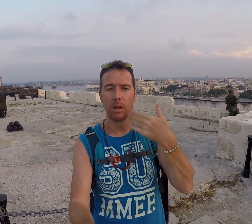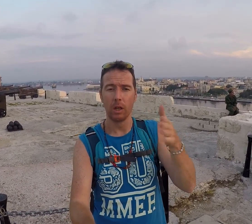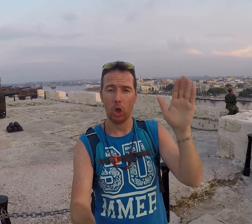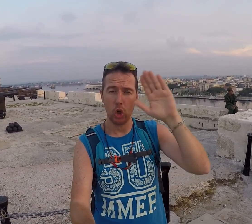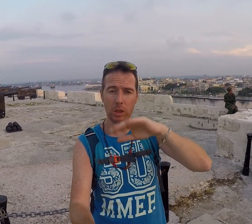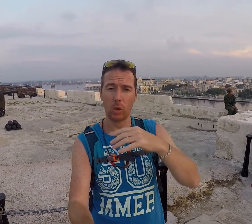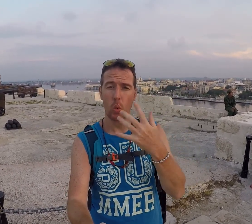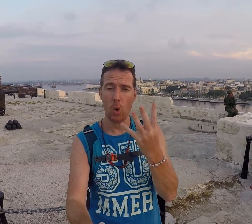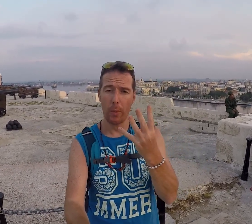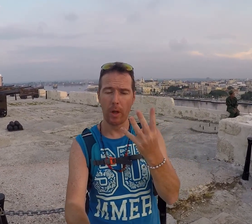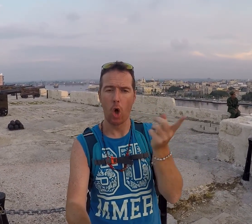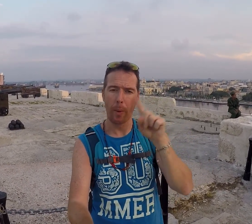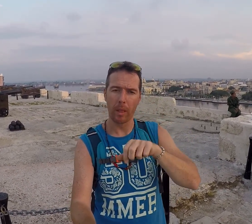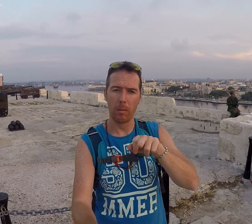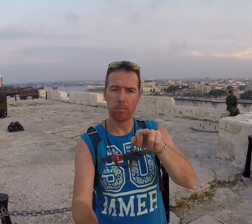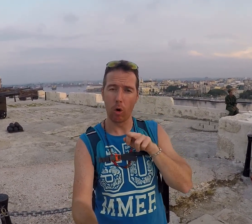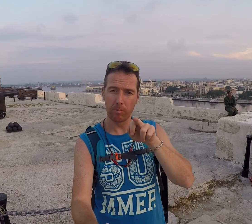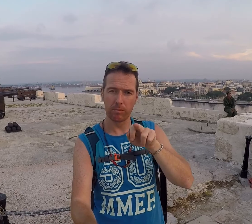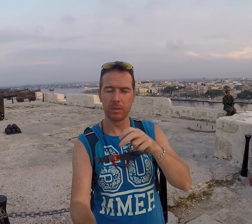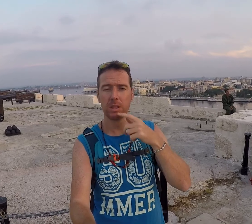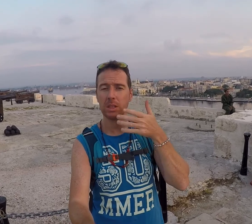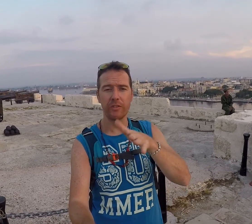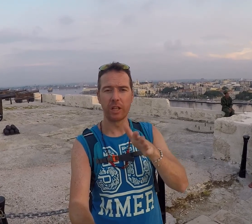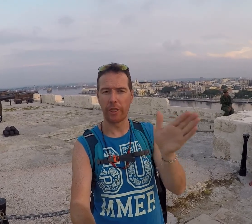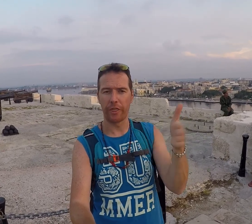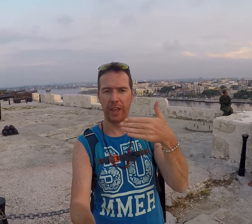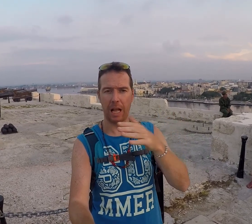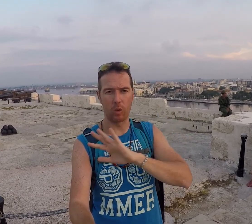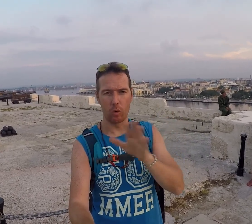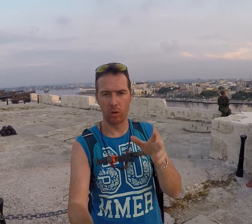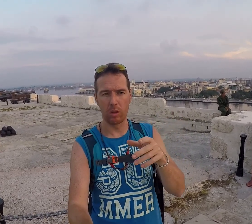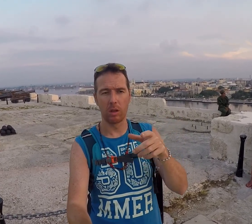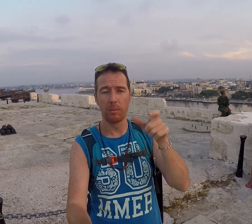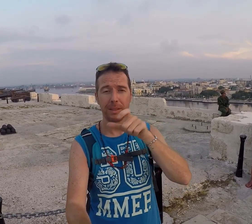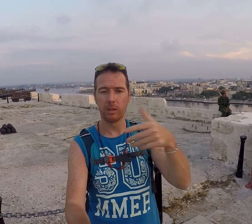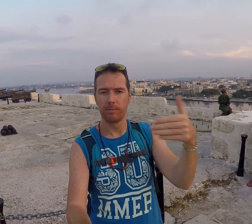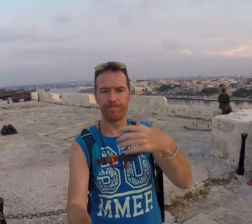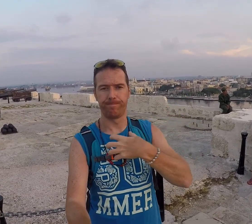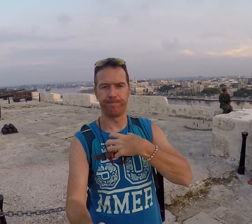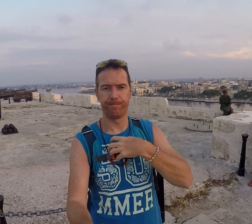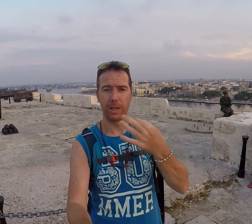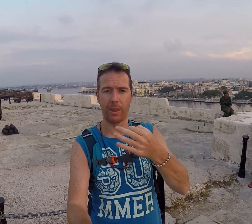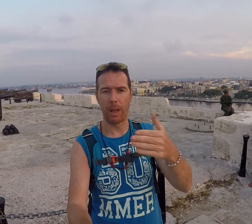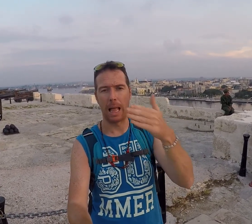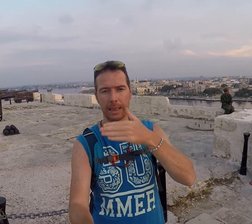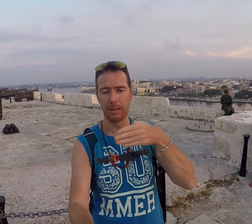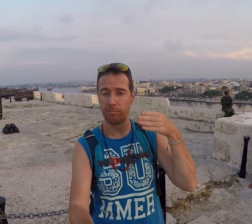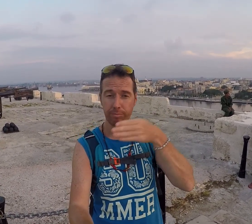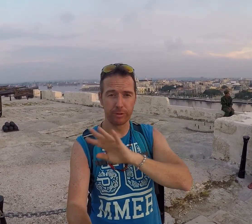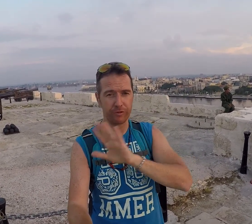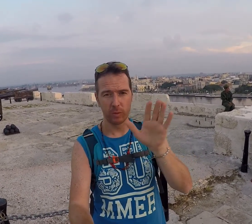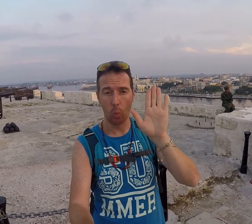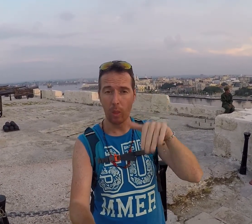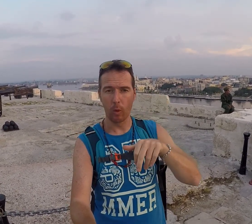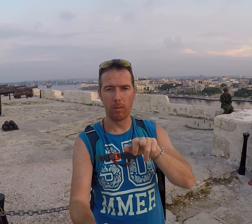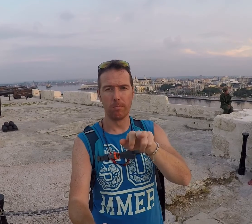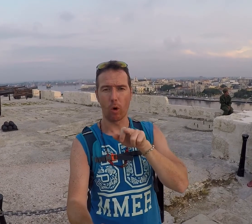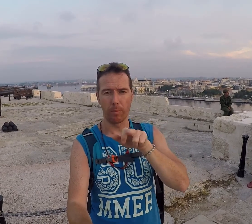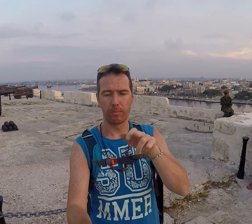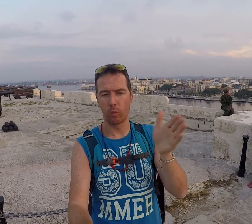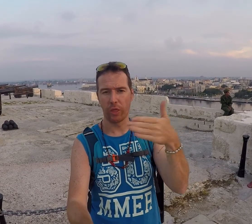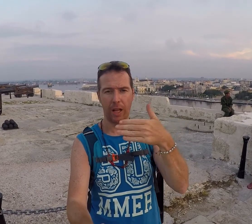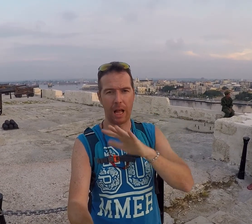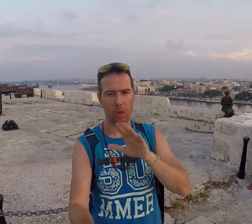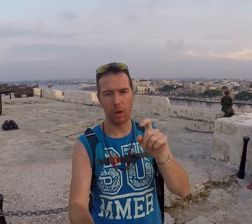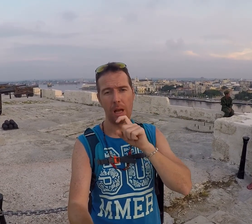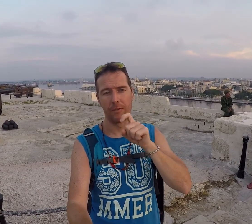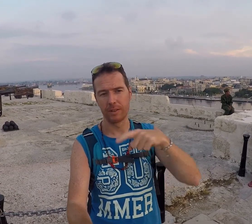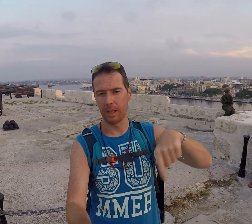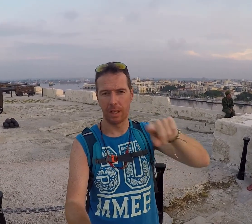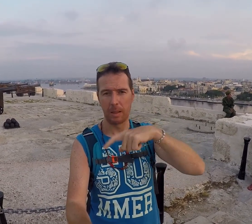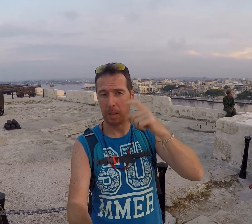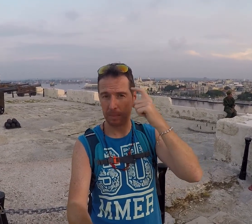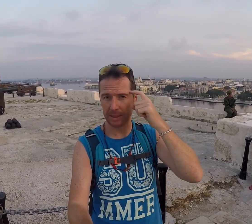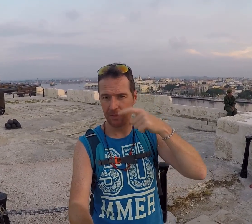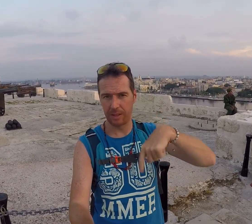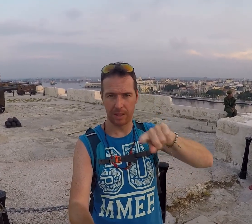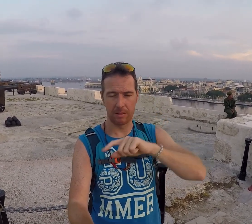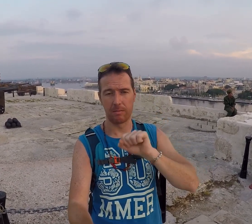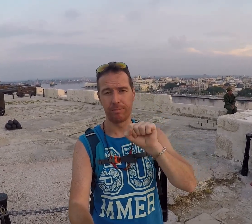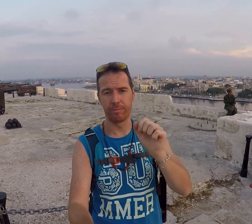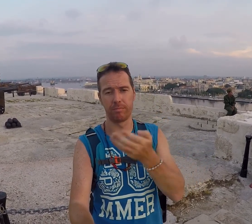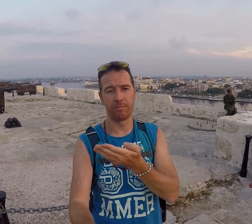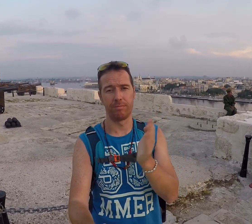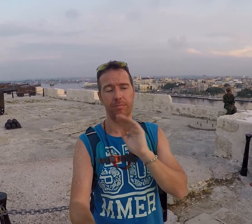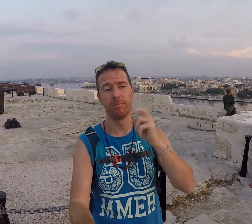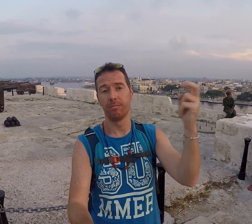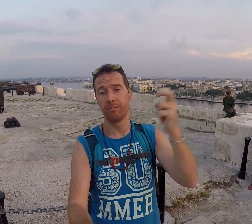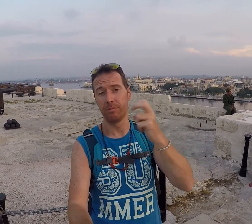Y por la noche a las 21:00, lo que indicaba que cerraban la puerta, por lo tanto tenían que llegar antes...